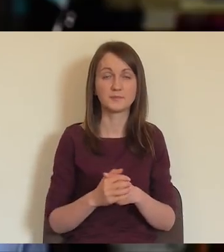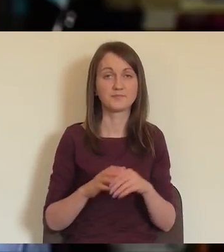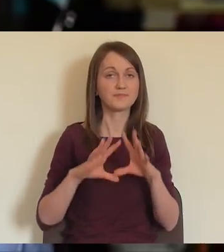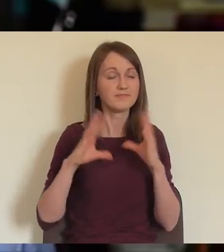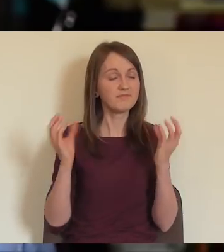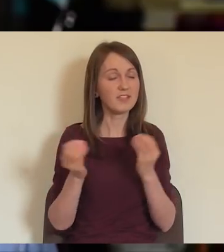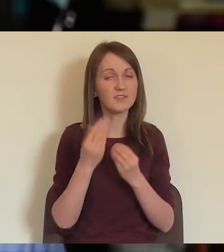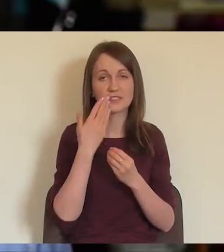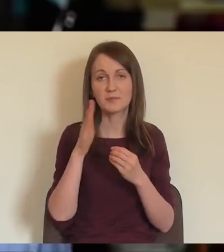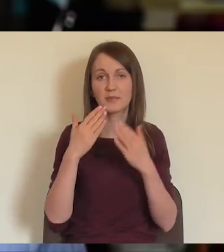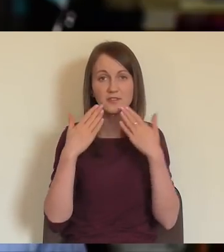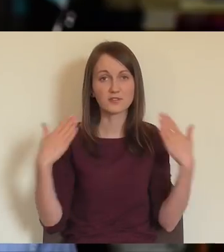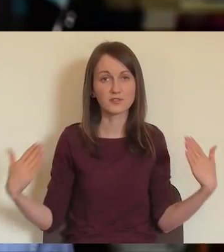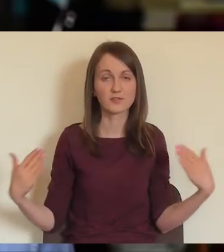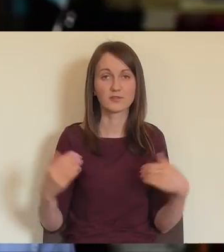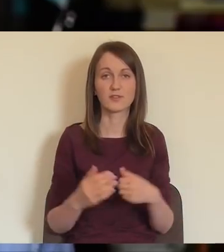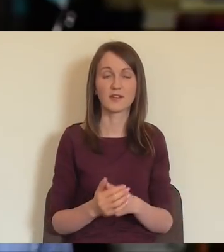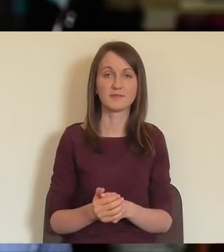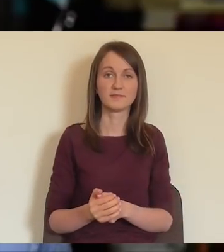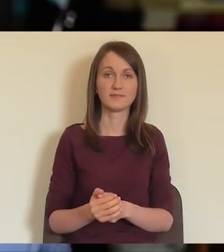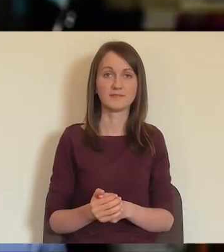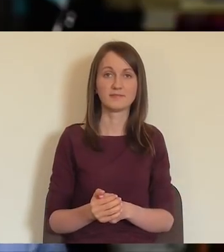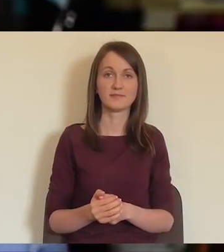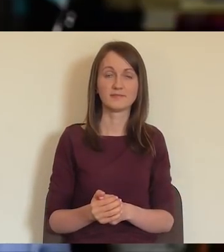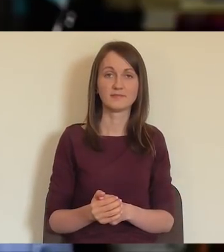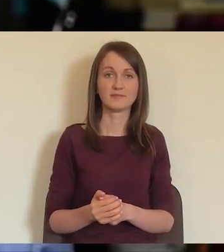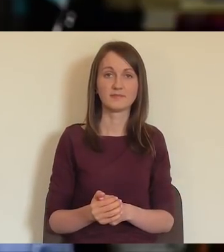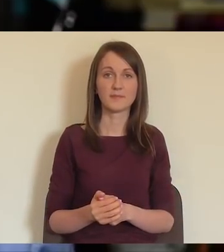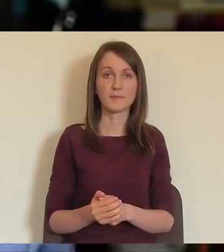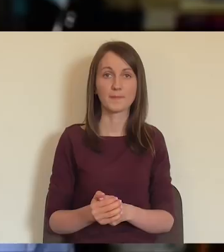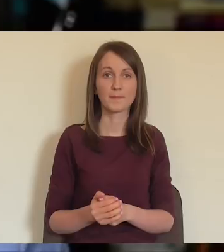Wszystkim Wam wielkie Bóg zapłać, dzięki.